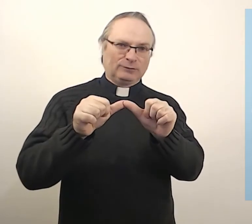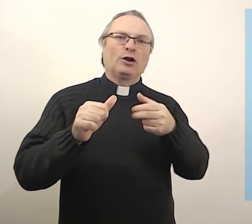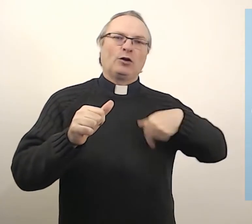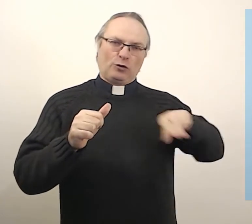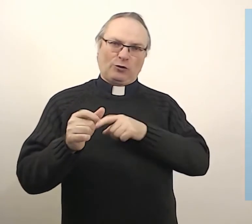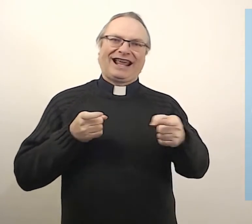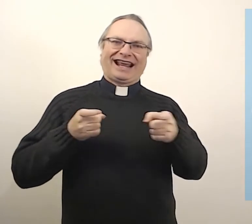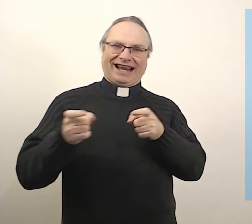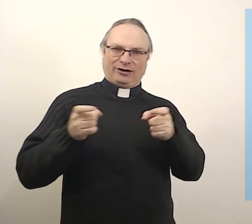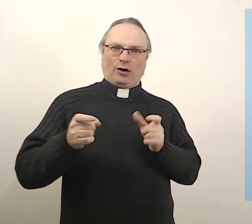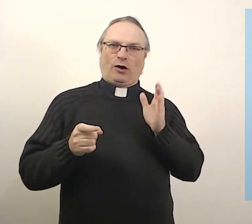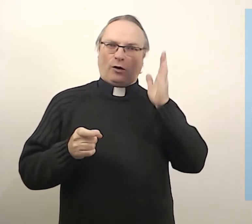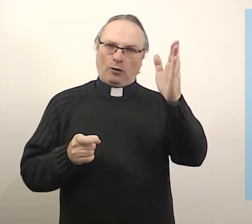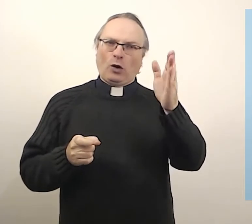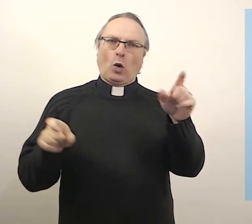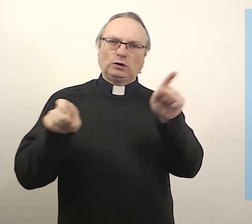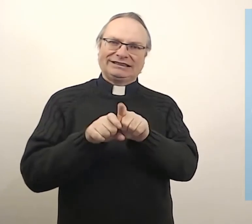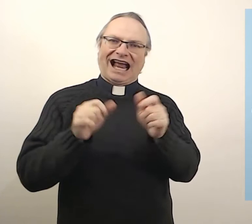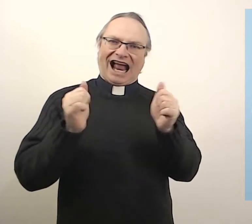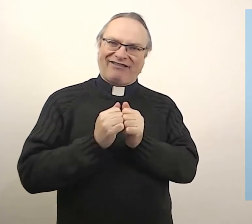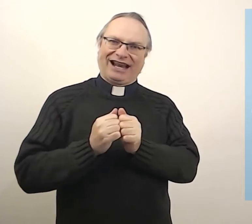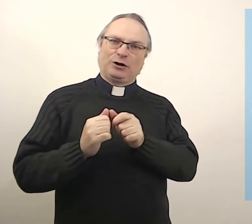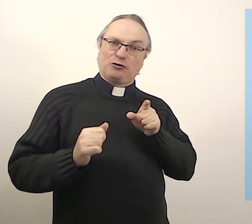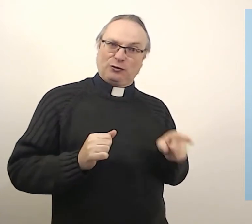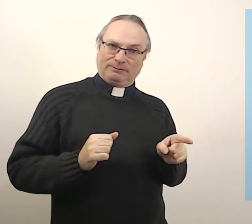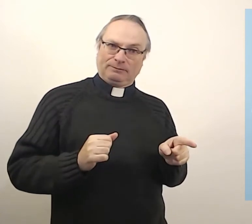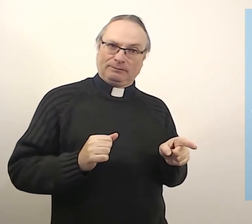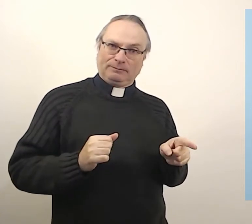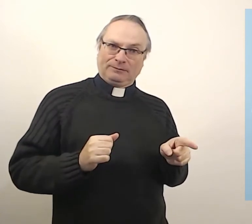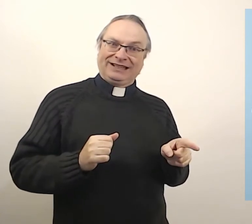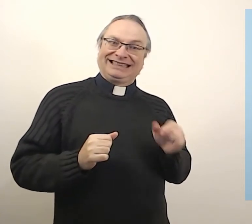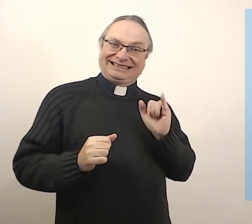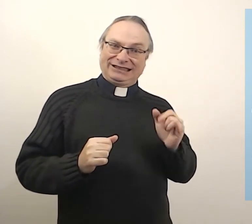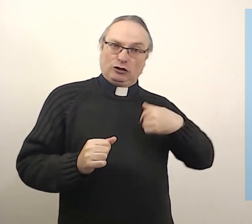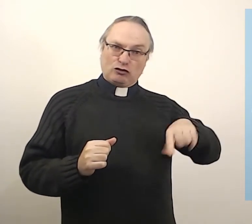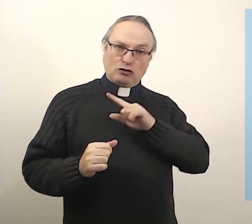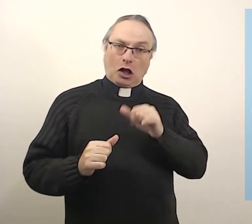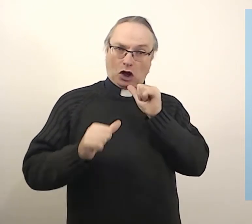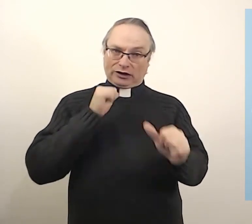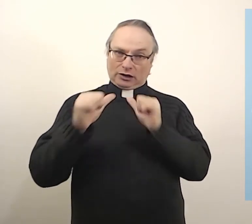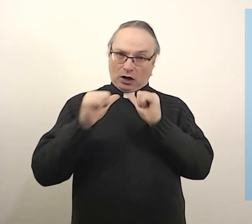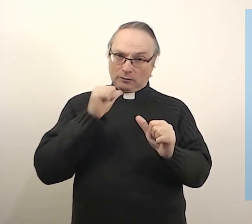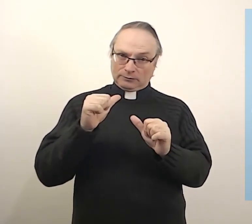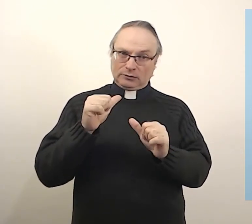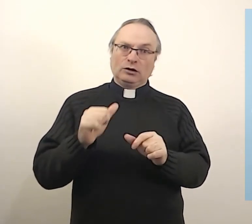nous régnerons aussi avec lui; si nous le renions,